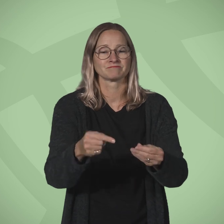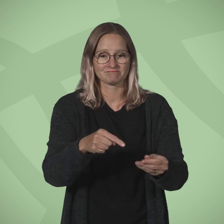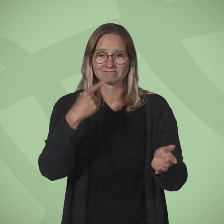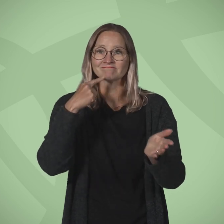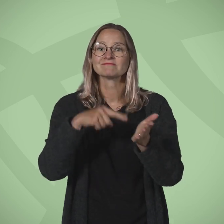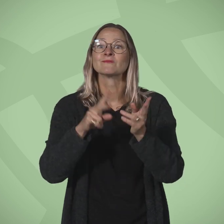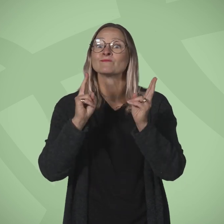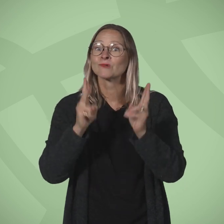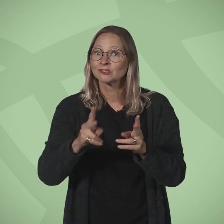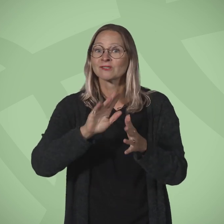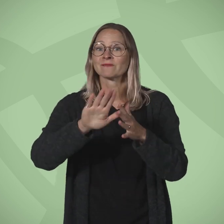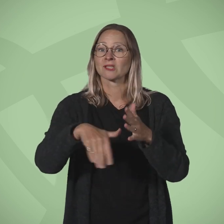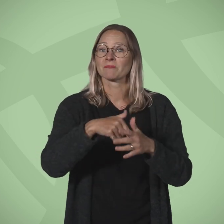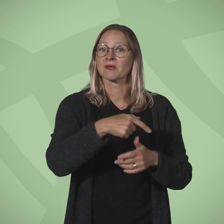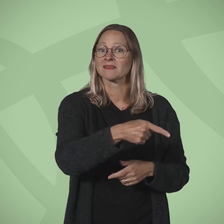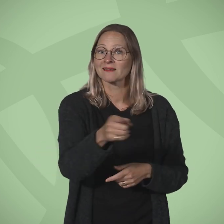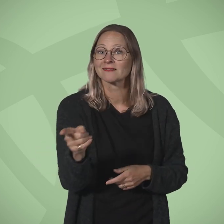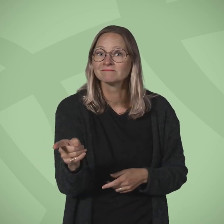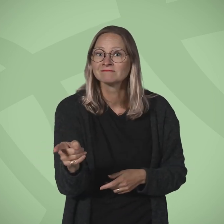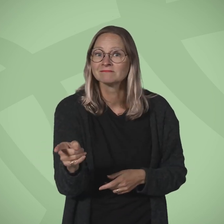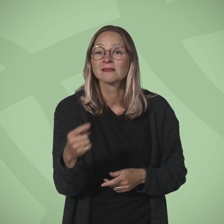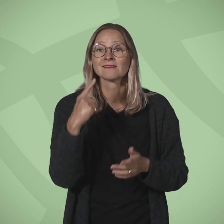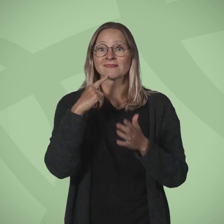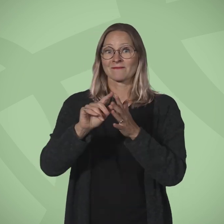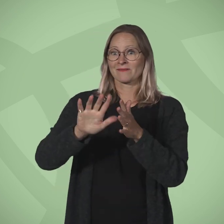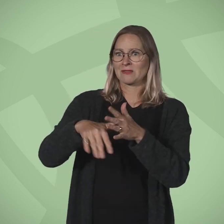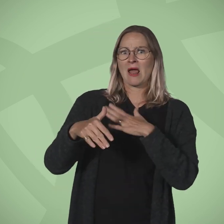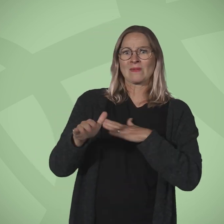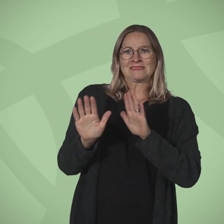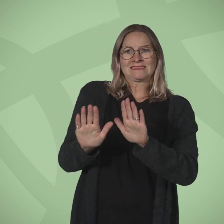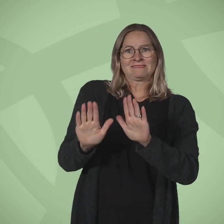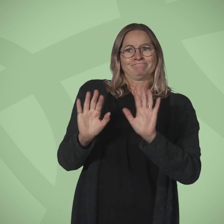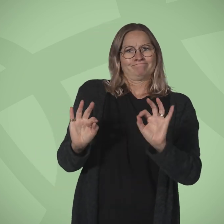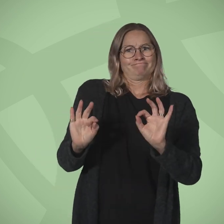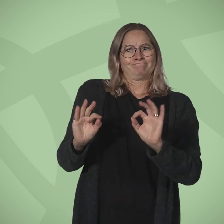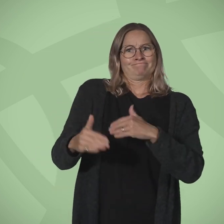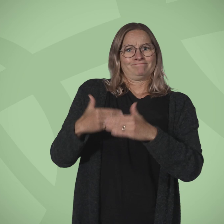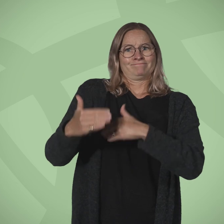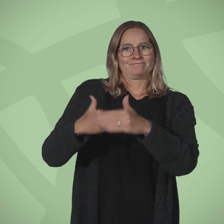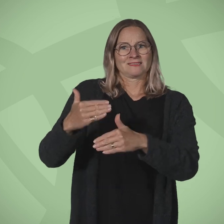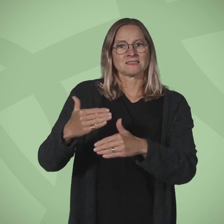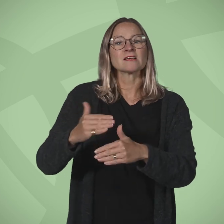Tämä koskee myös viittomakieliä. Jotta viittomakielet säilyvät elinvoimaisina, -